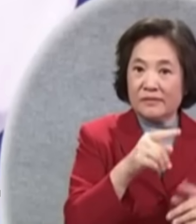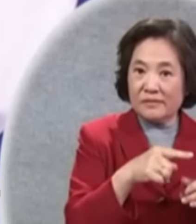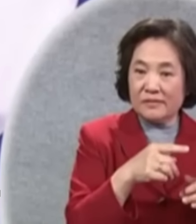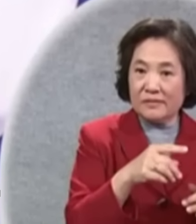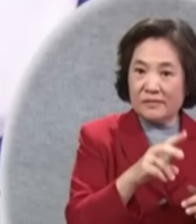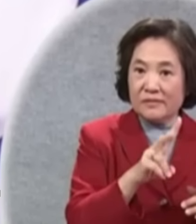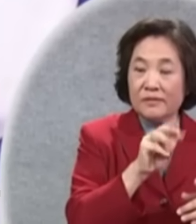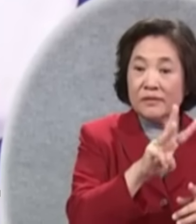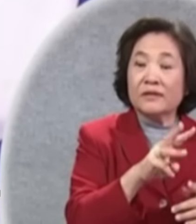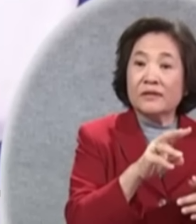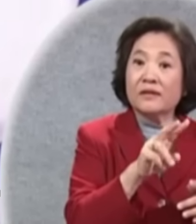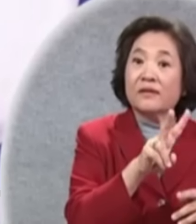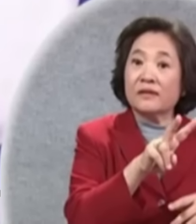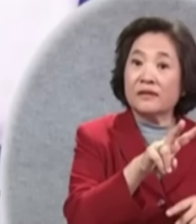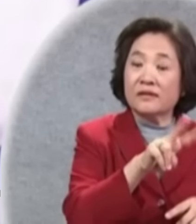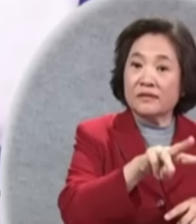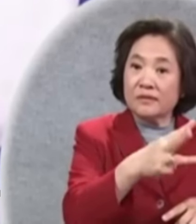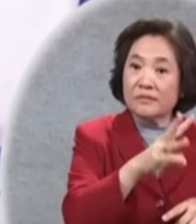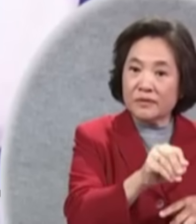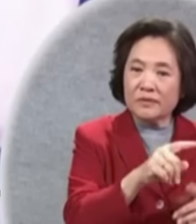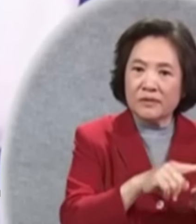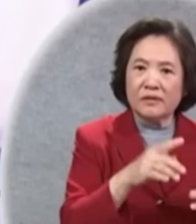佔全世界70億人口的千分之三